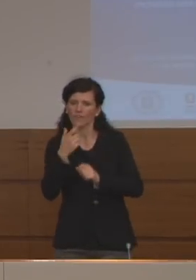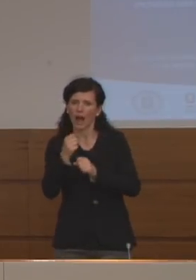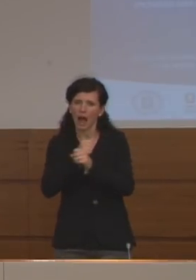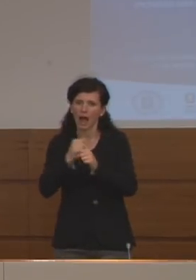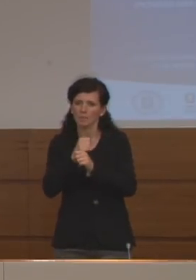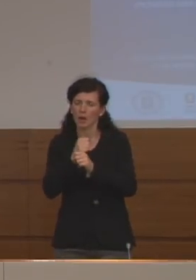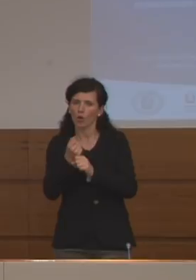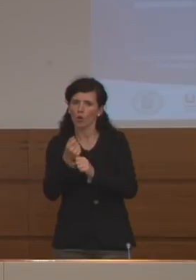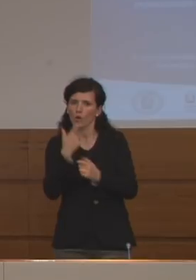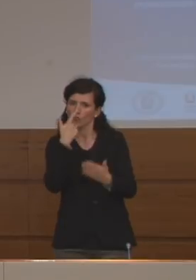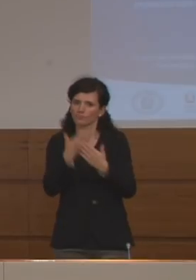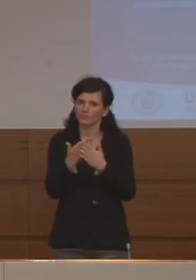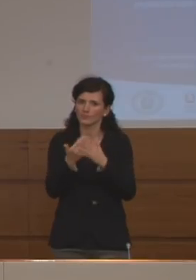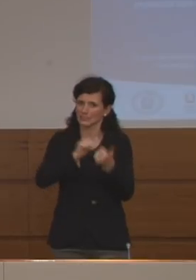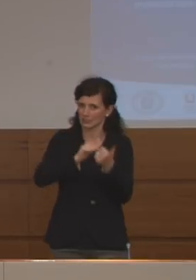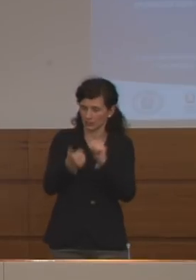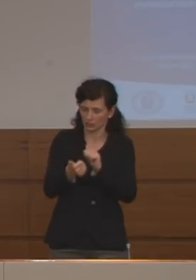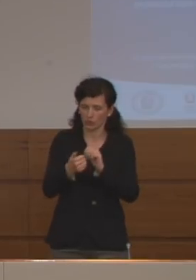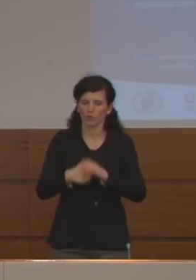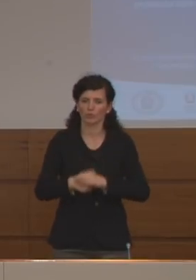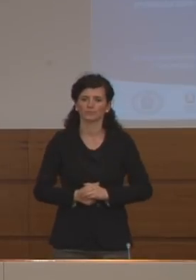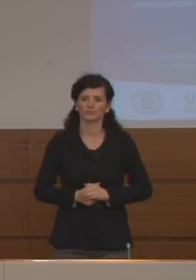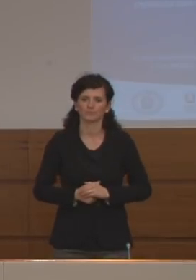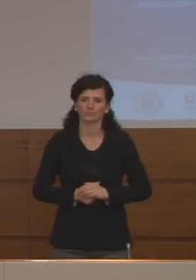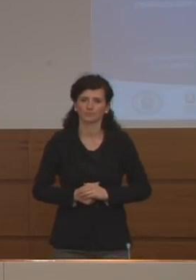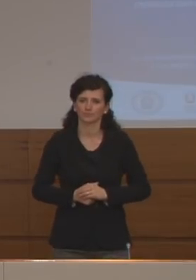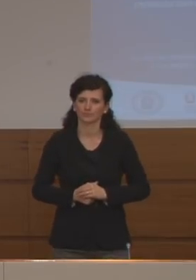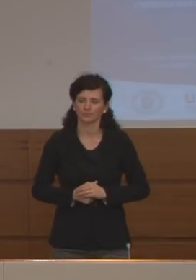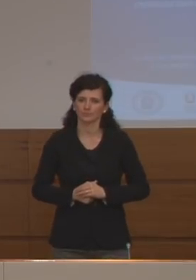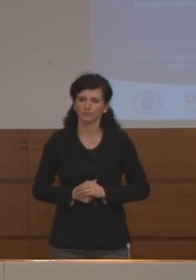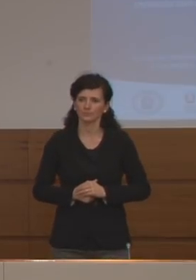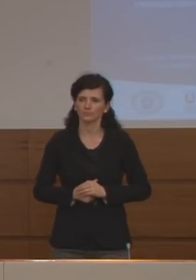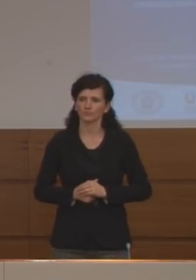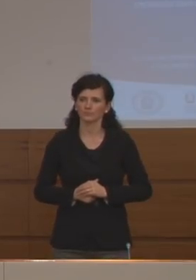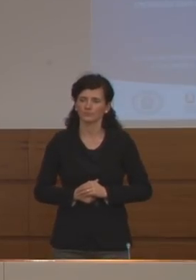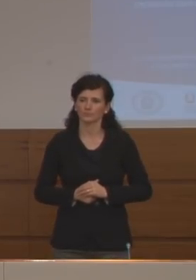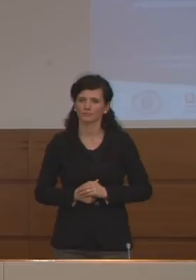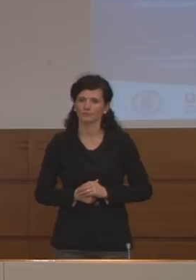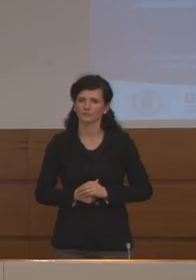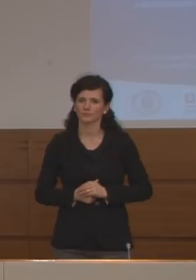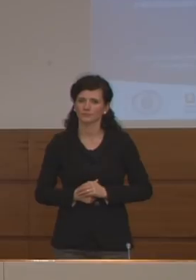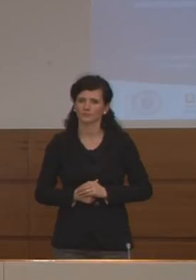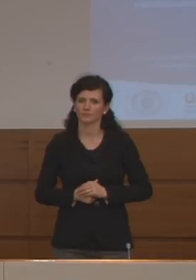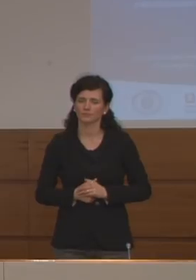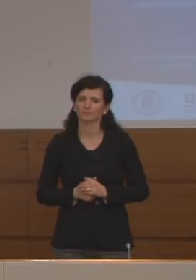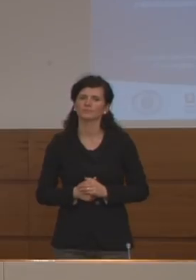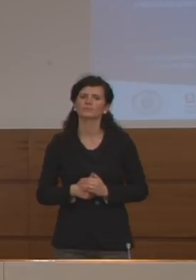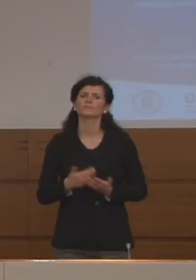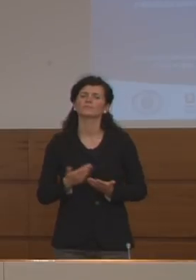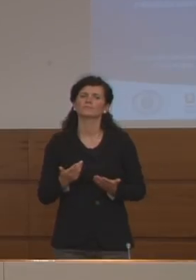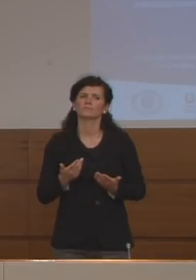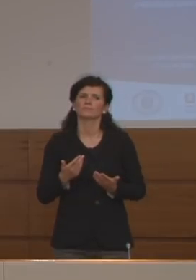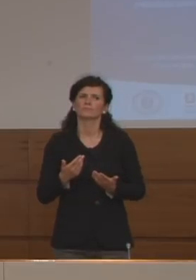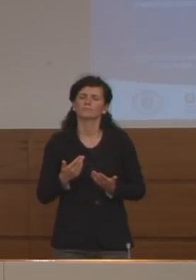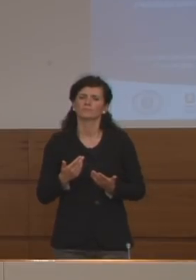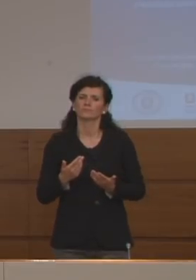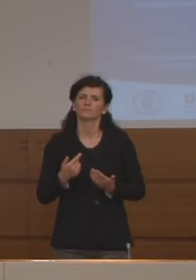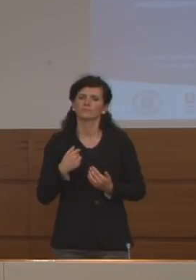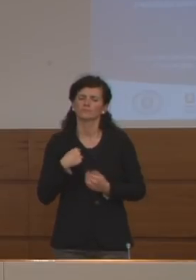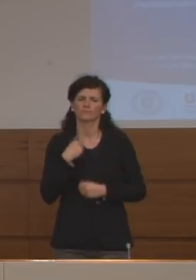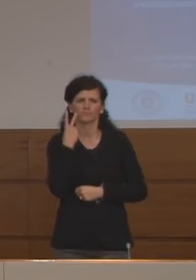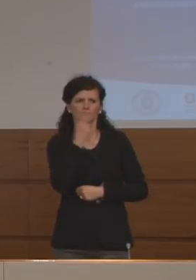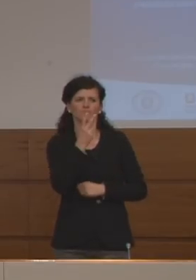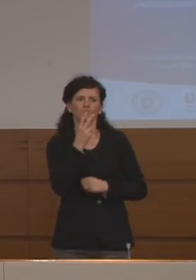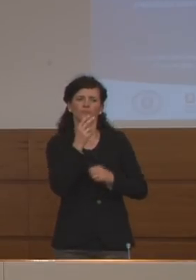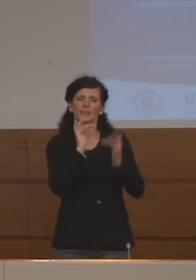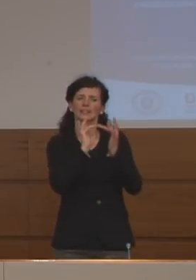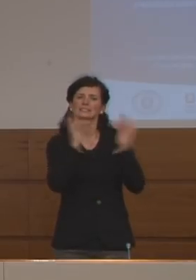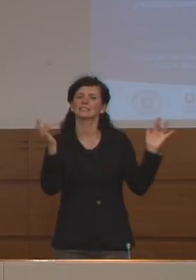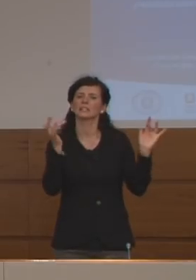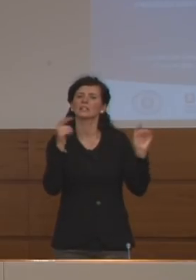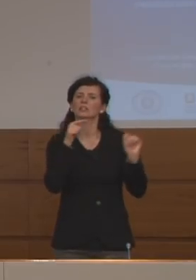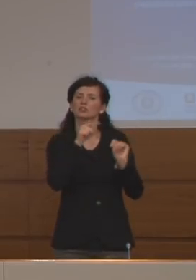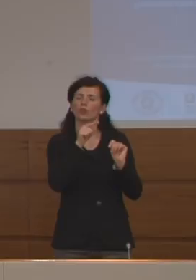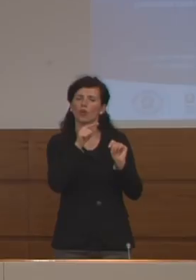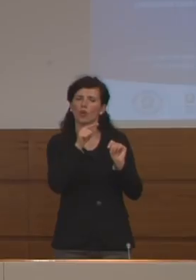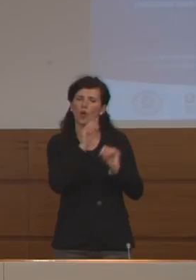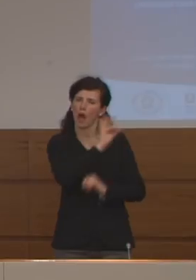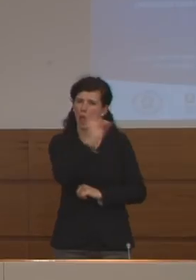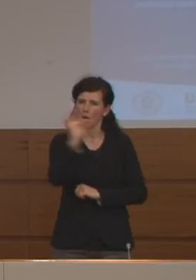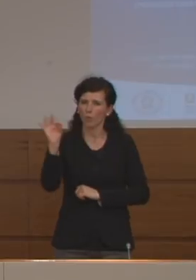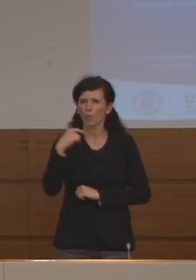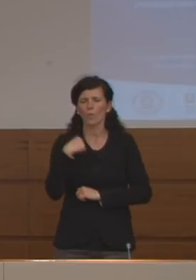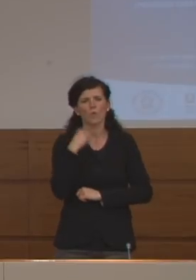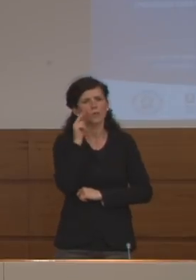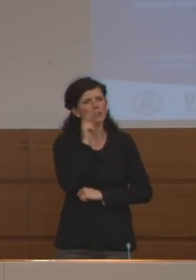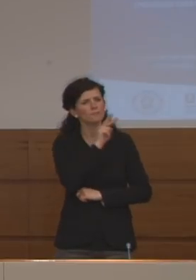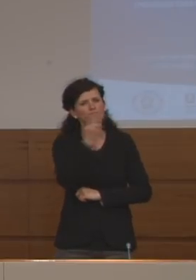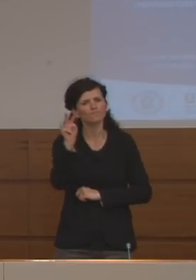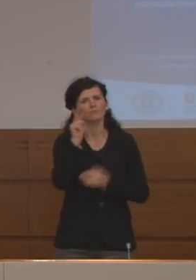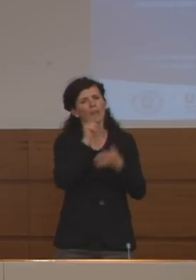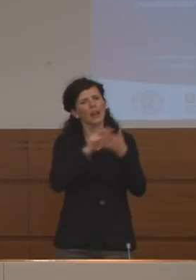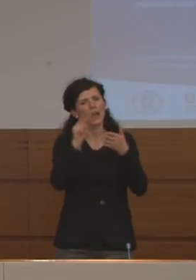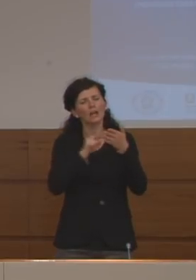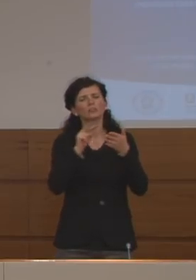E infine, avendo letto su qualche sito web che vengono segnalate delle, diciamo così,